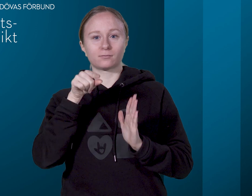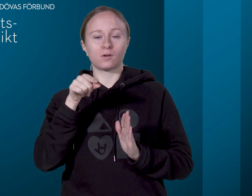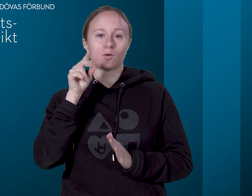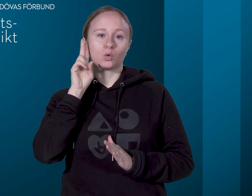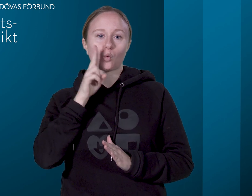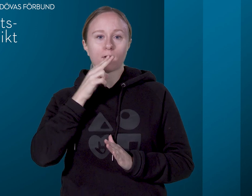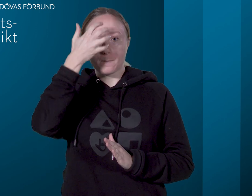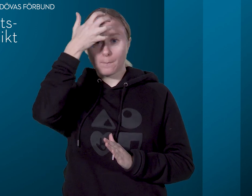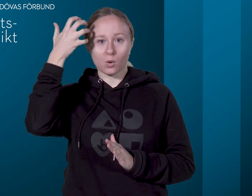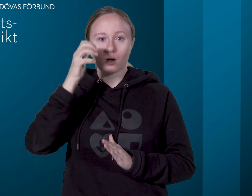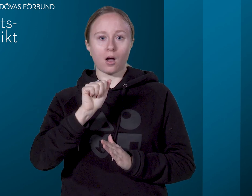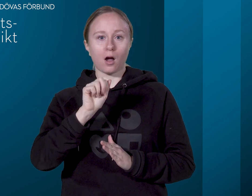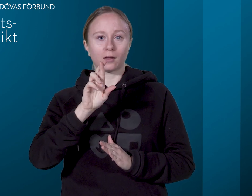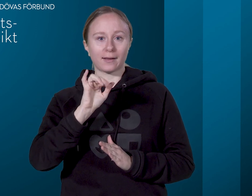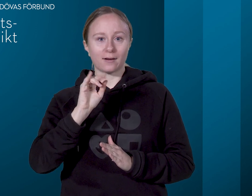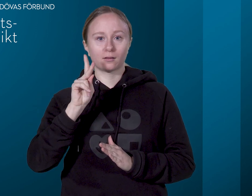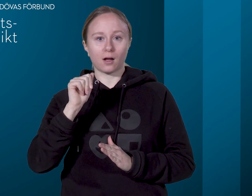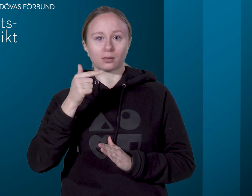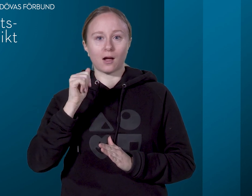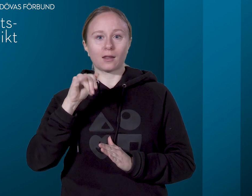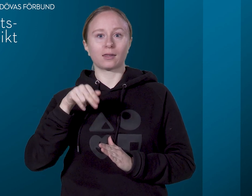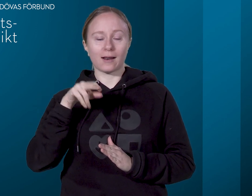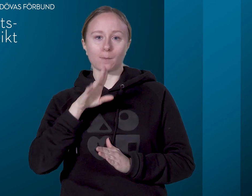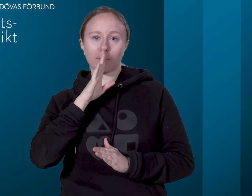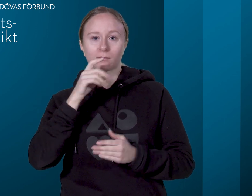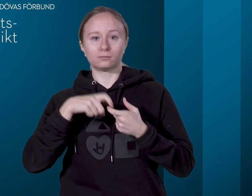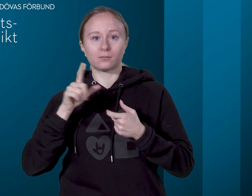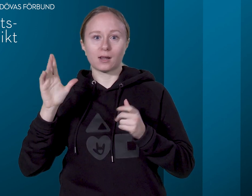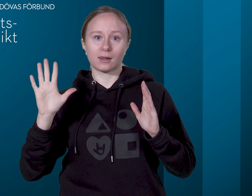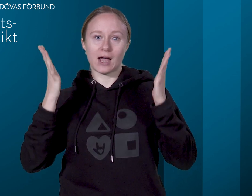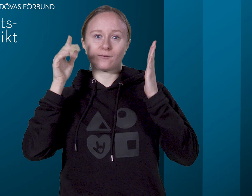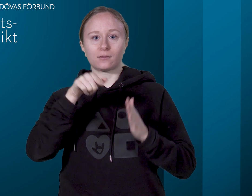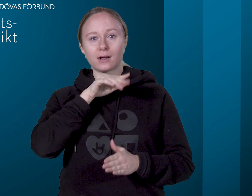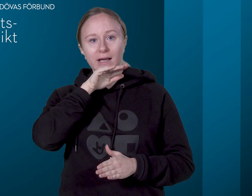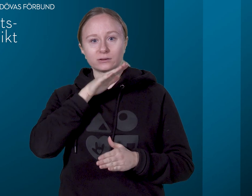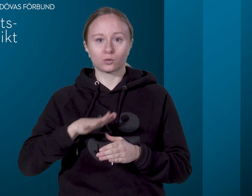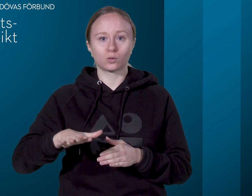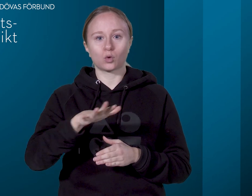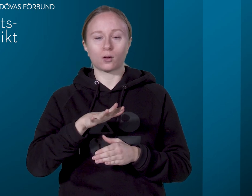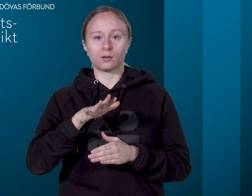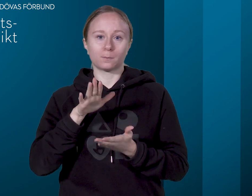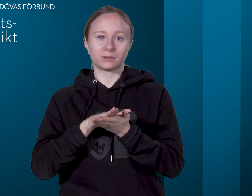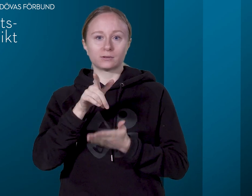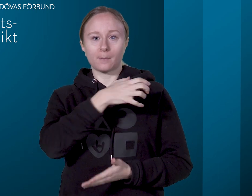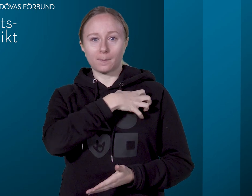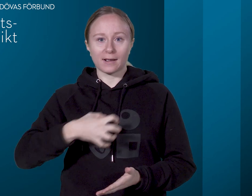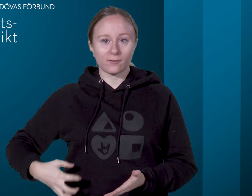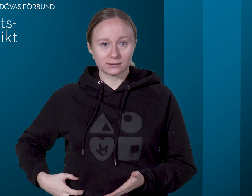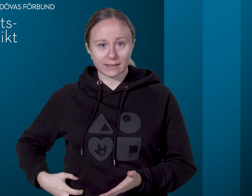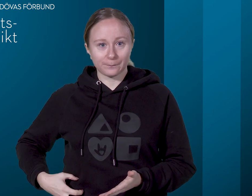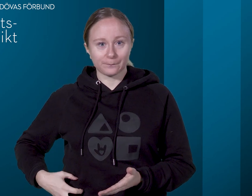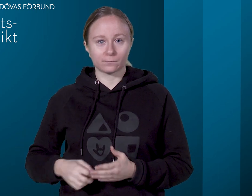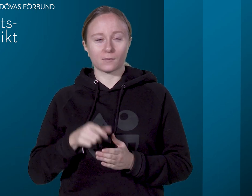berättar den döva bonden Ari Katainen om sitt liv på sin grisgård i Pielavesi, -